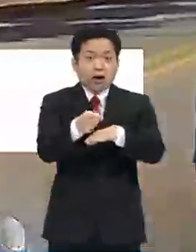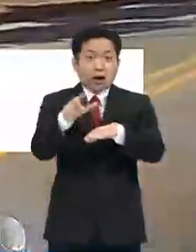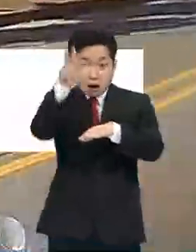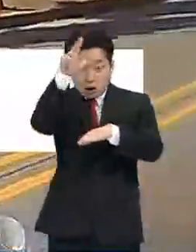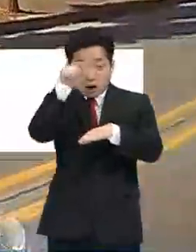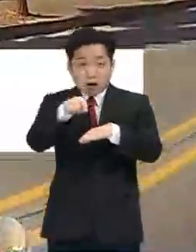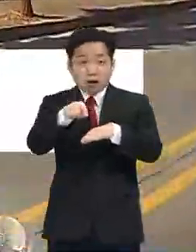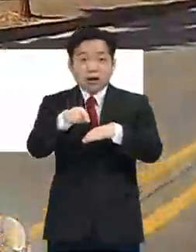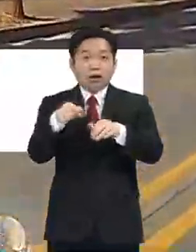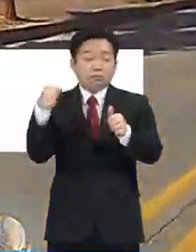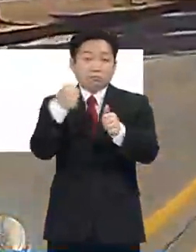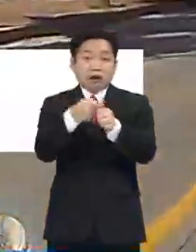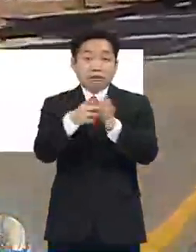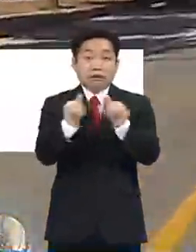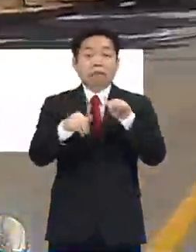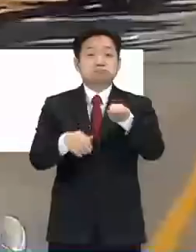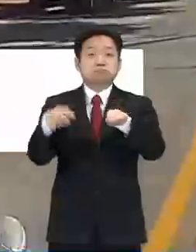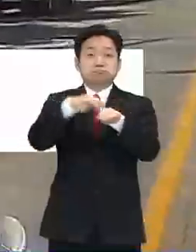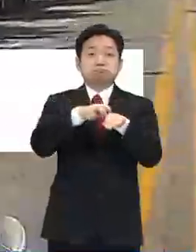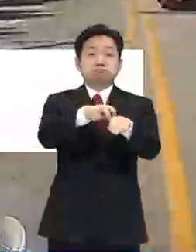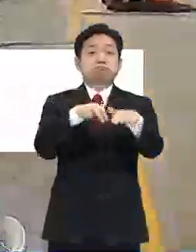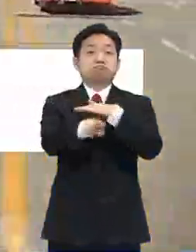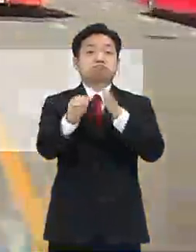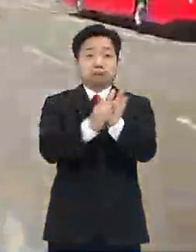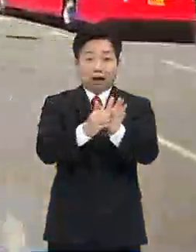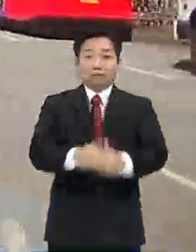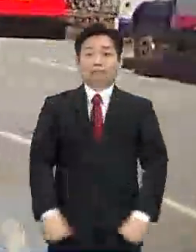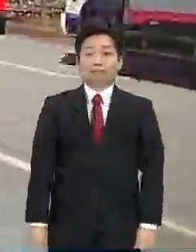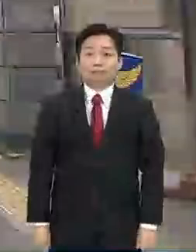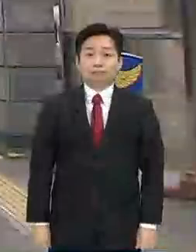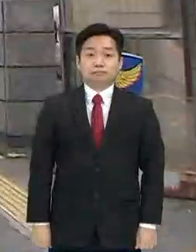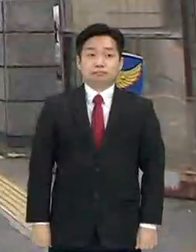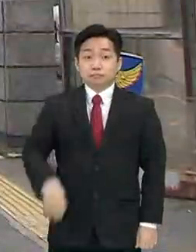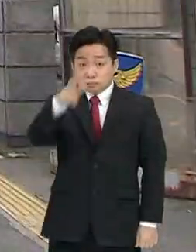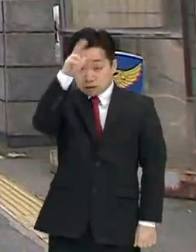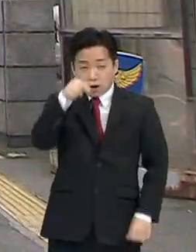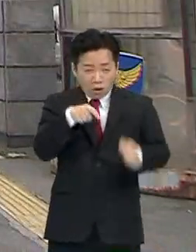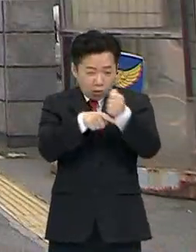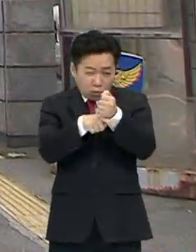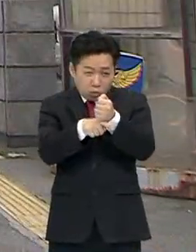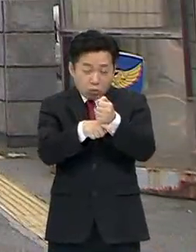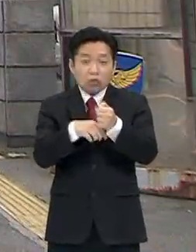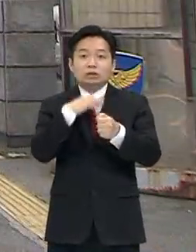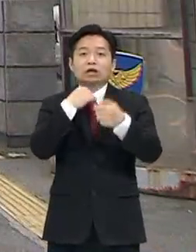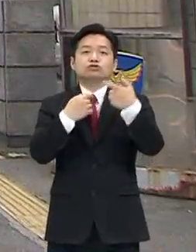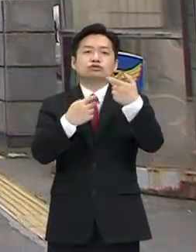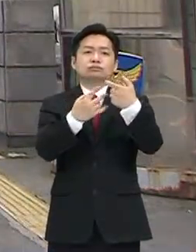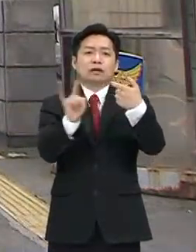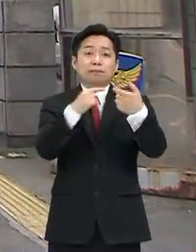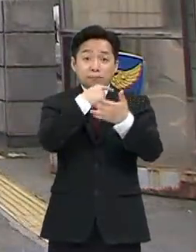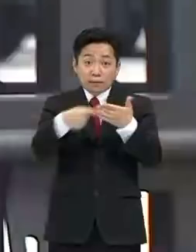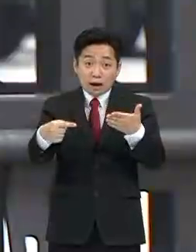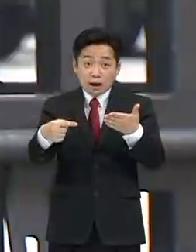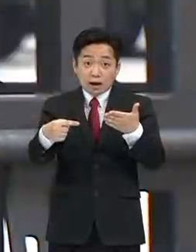남성은 이미 자신의 차를 타고 도주한 뒤였습니다. 경찰 조사에서 60대 피해 남성은 맞은편